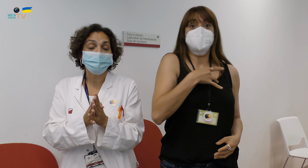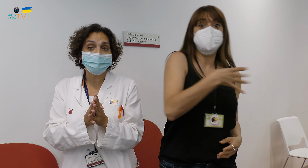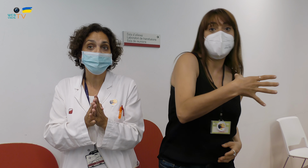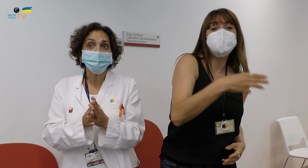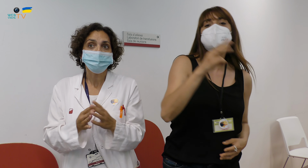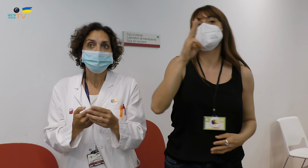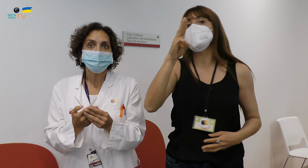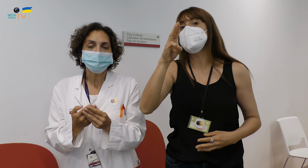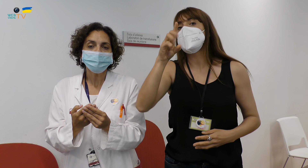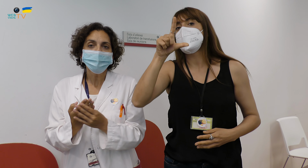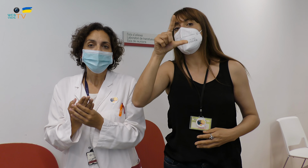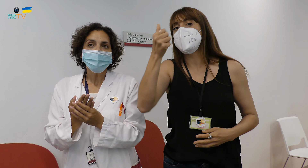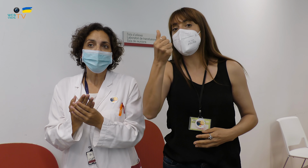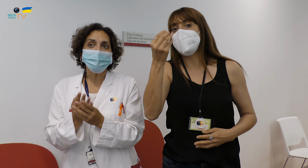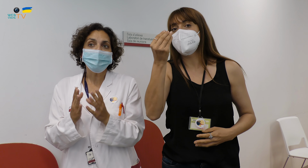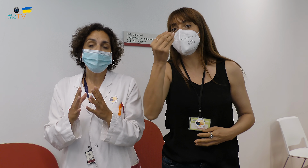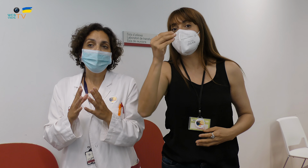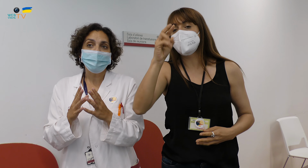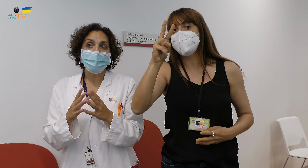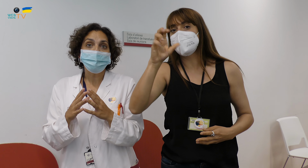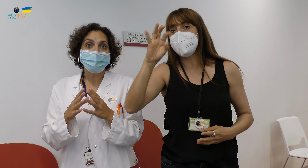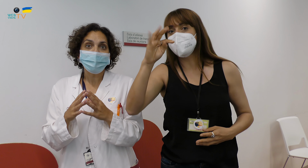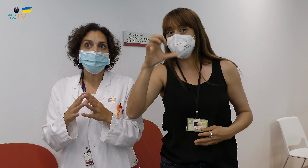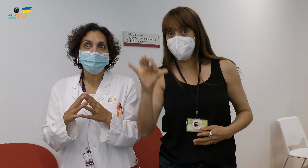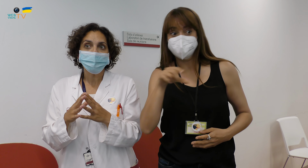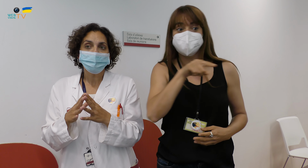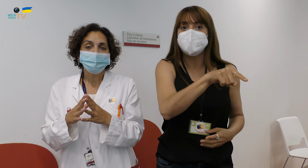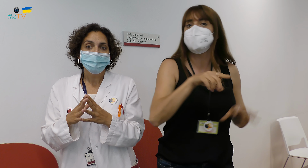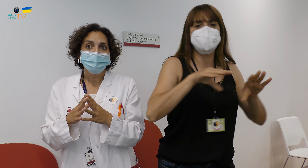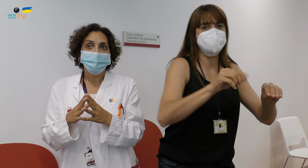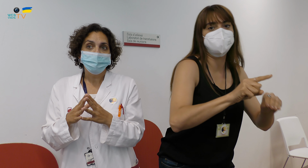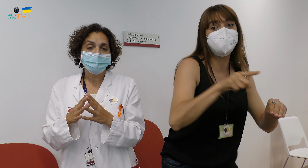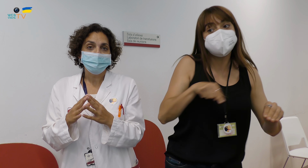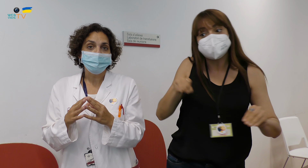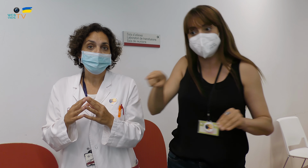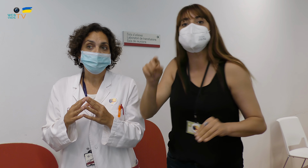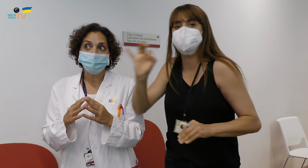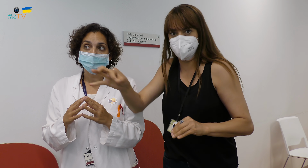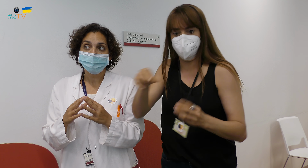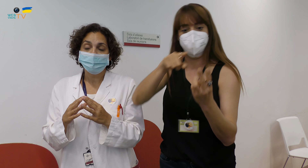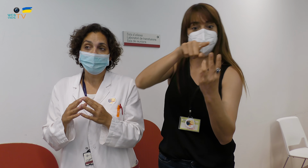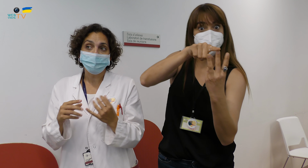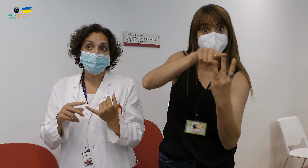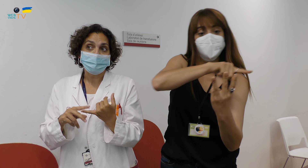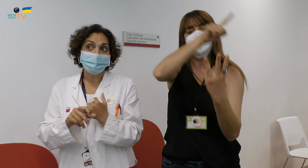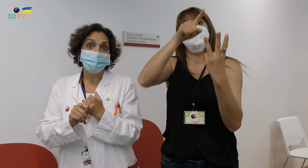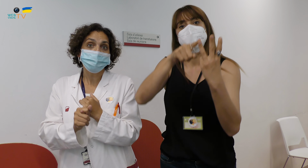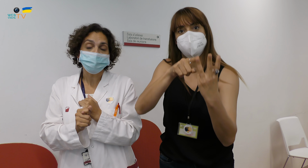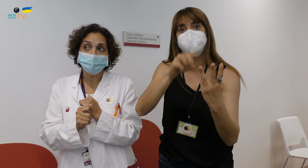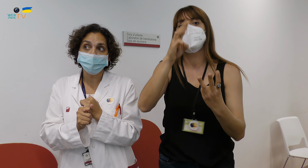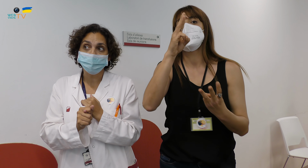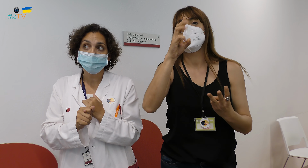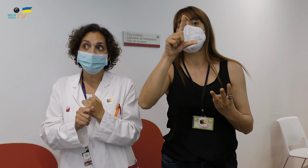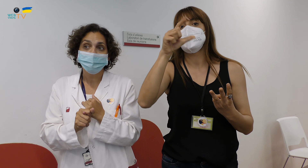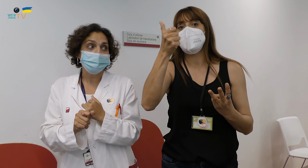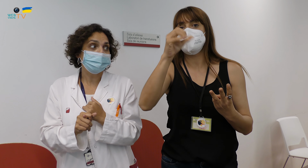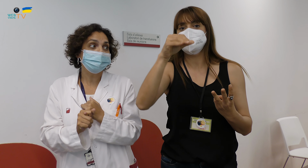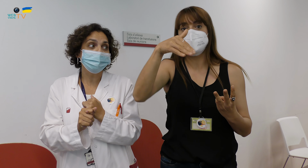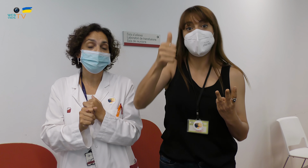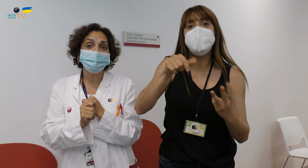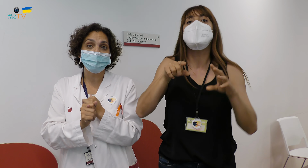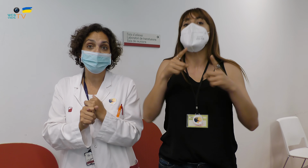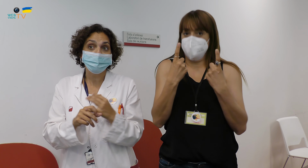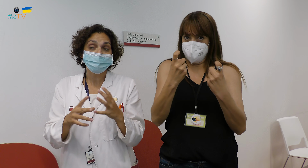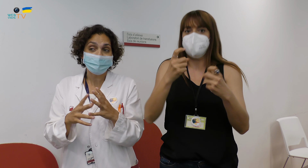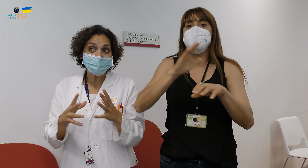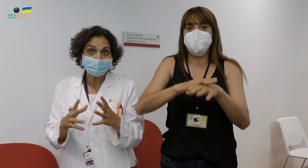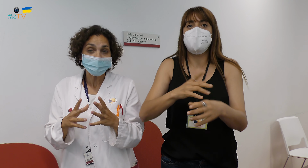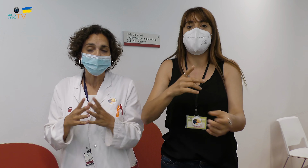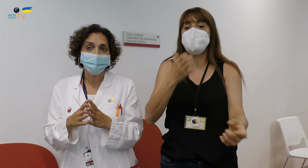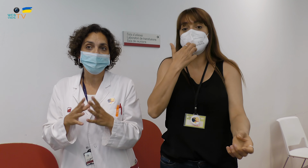les plaquetes sí. I el plasma el necessitem tant per a transfusió de pacients que sagnen,